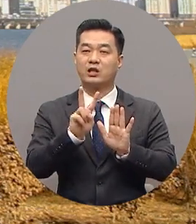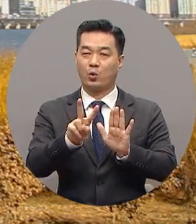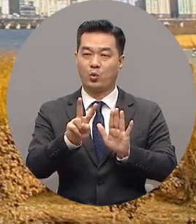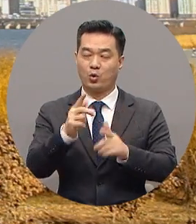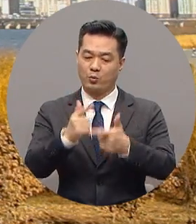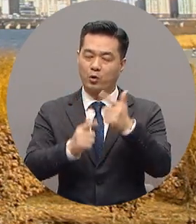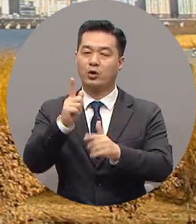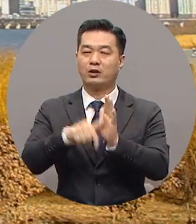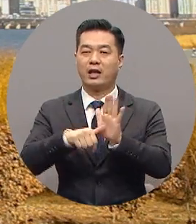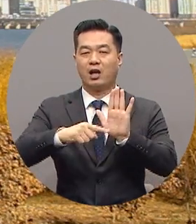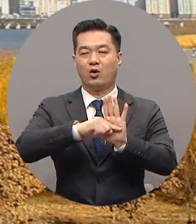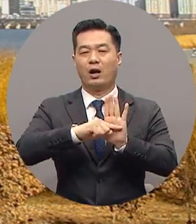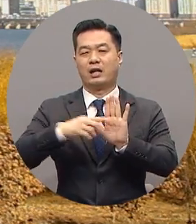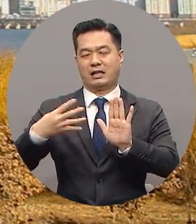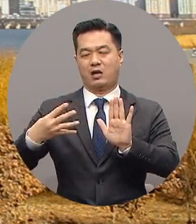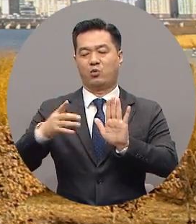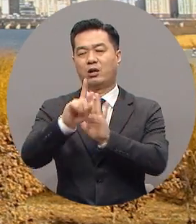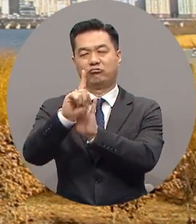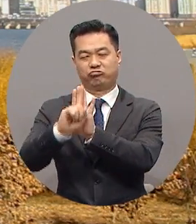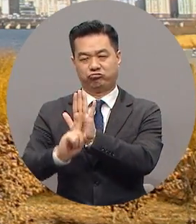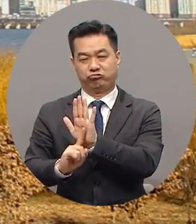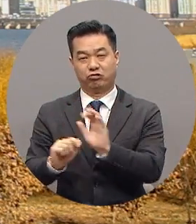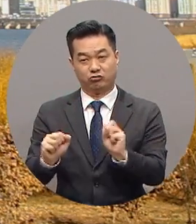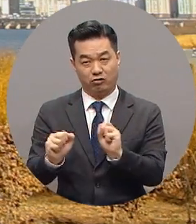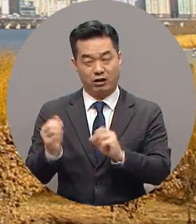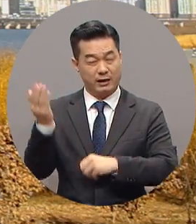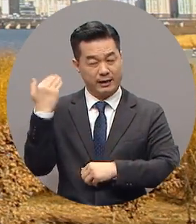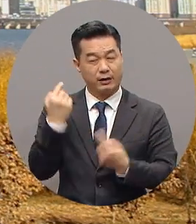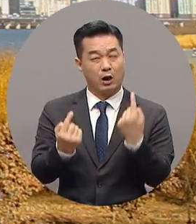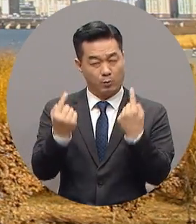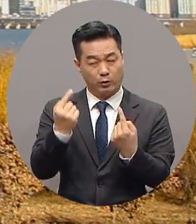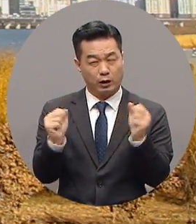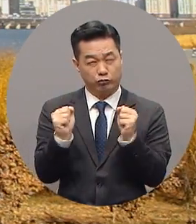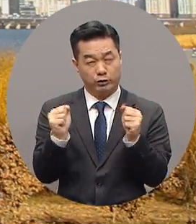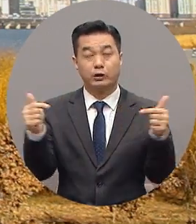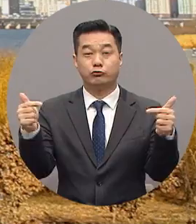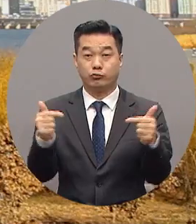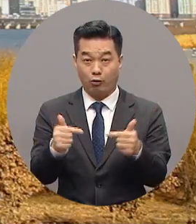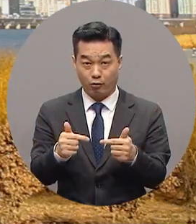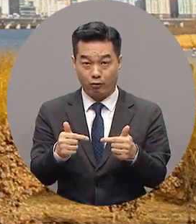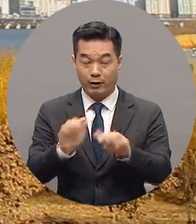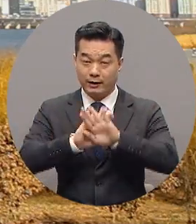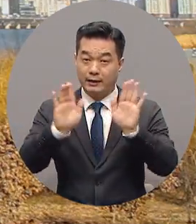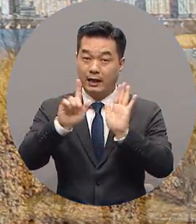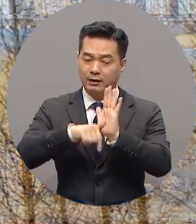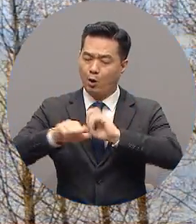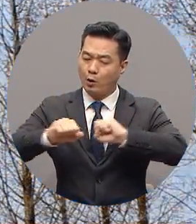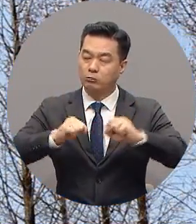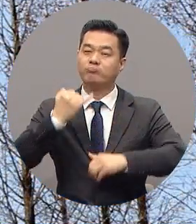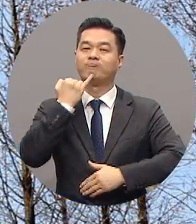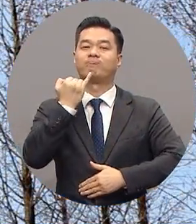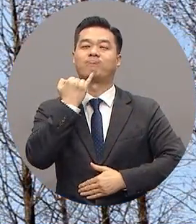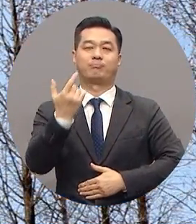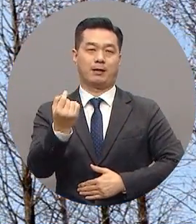눈과 비가 그치고 날씨도 맑아져 있습니다. 오늘 아침 서울의 최저 기온 영하 0.3도안팎을 보였는데요. 내일은 2도 안팎까지 올랐다가 목요일에는영하 4도까지 떨어지겠습니다. 그래도 예년보다는 추위가 덜하겠고요.